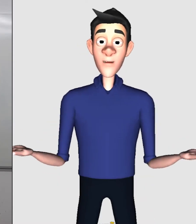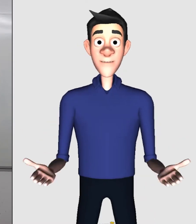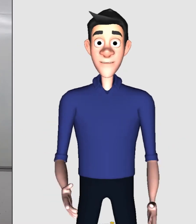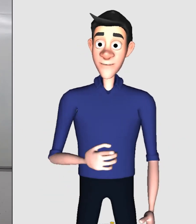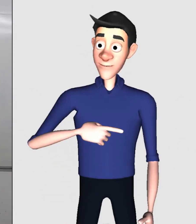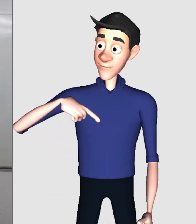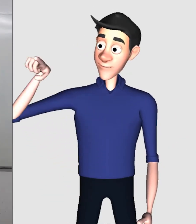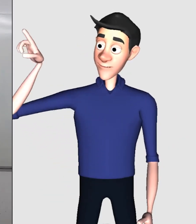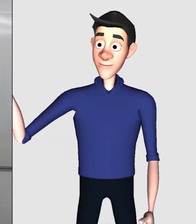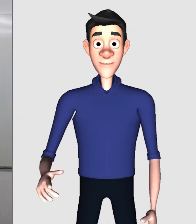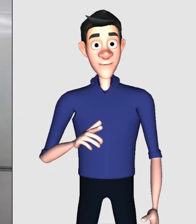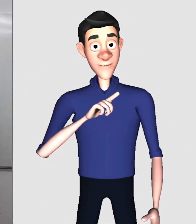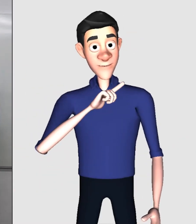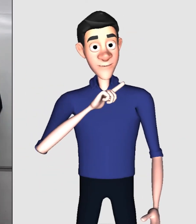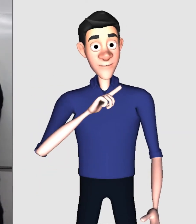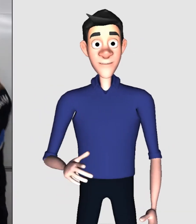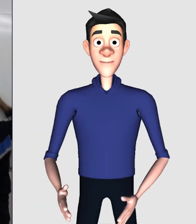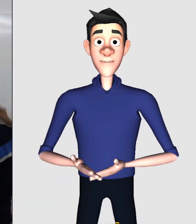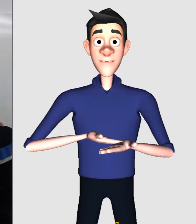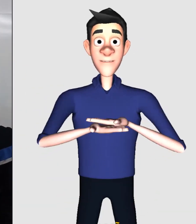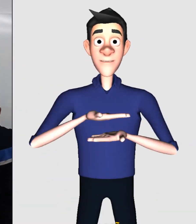Isso significa o seguinte